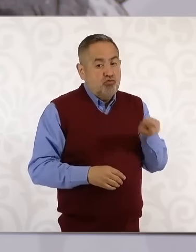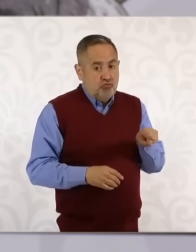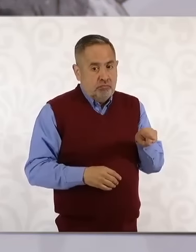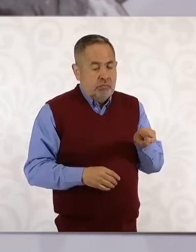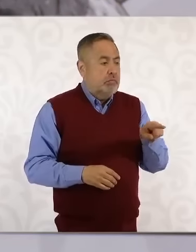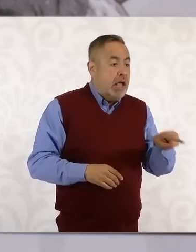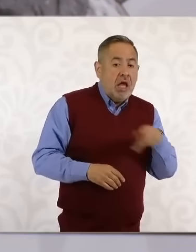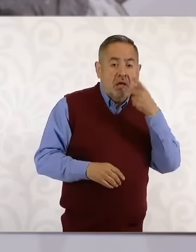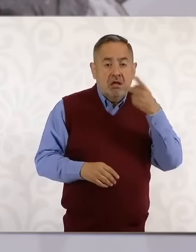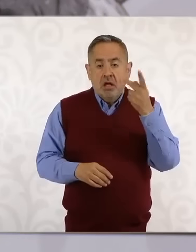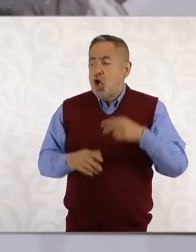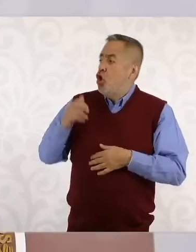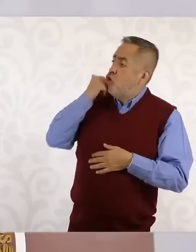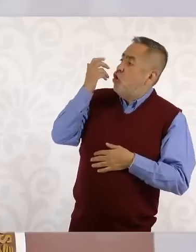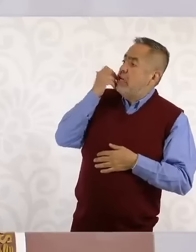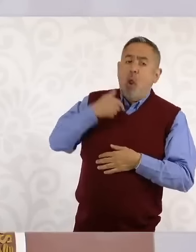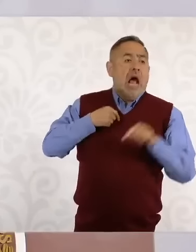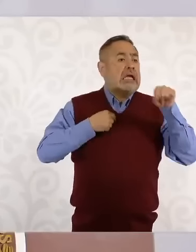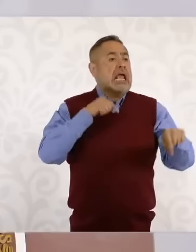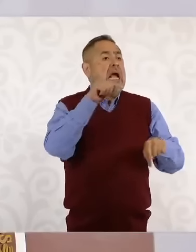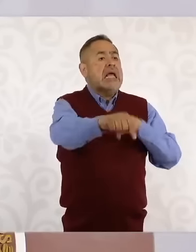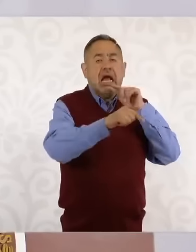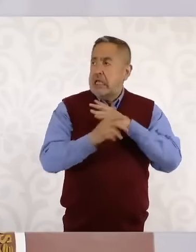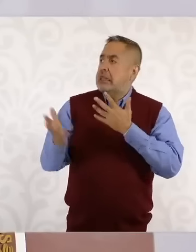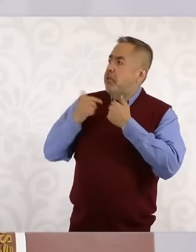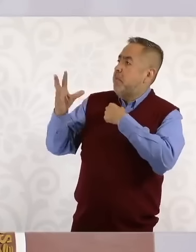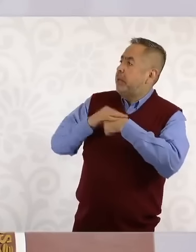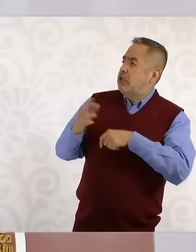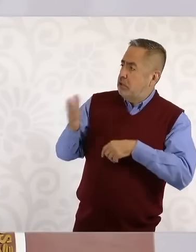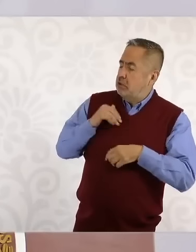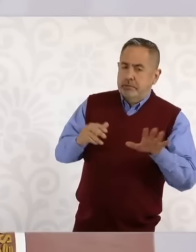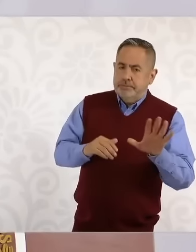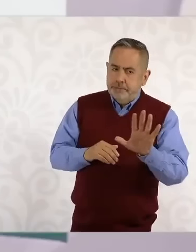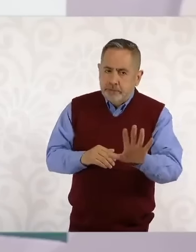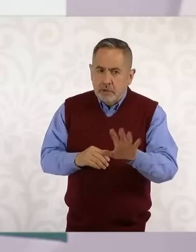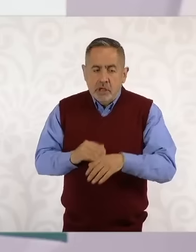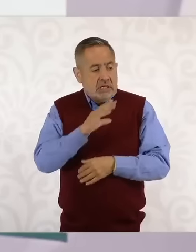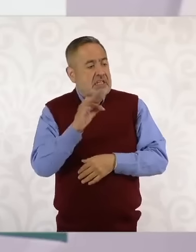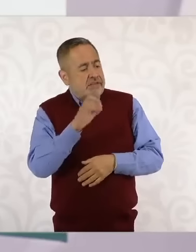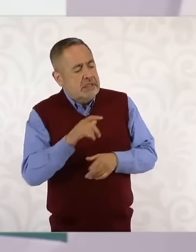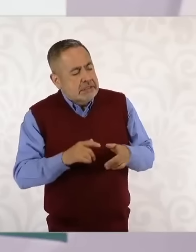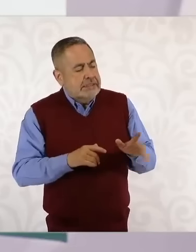anden diciendo, "Yo quiero generar aquí, dame un permiso, CFE, y CFE diga, pues es que no